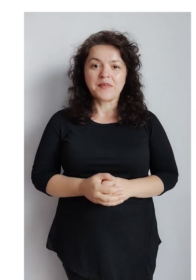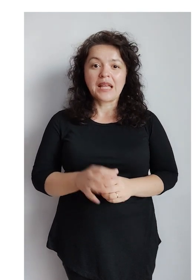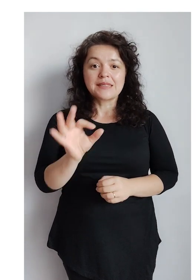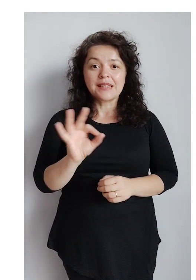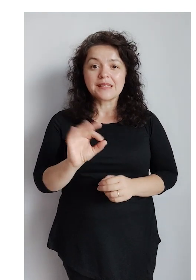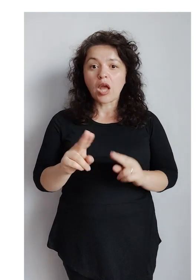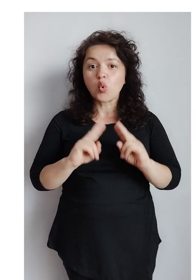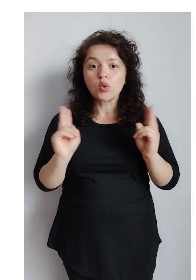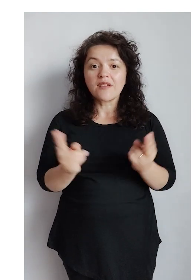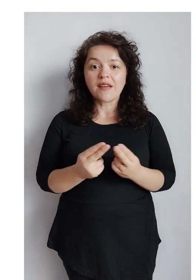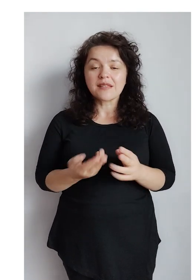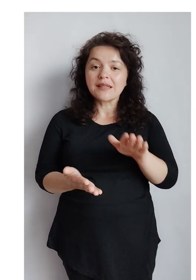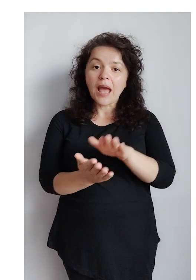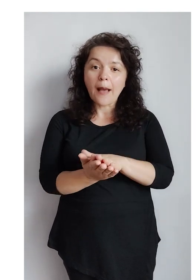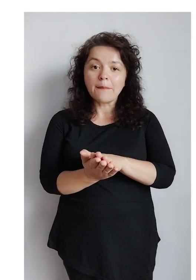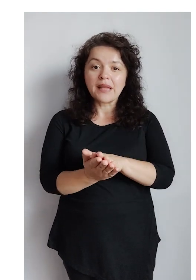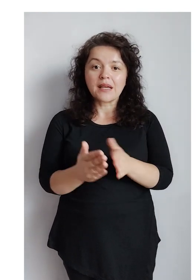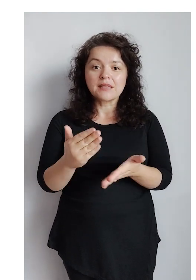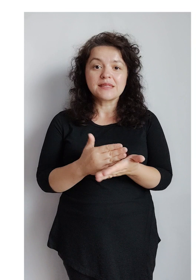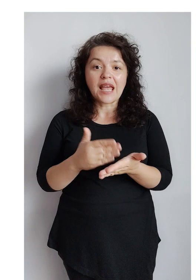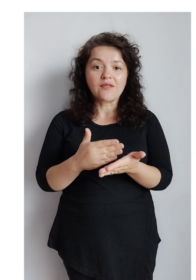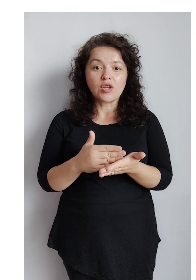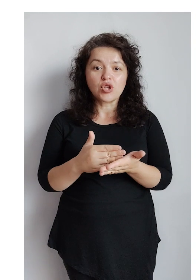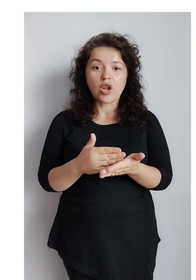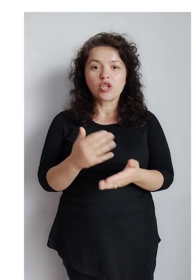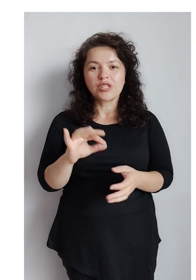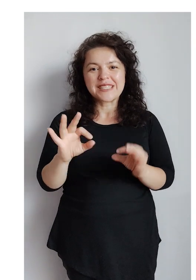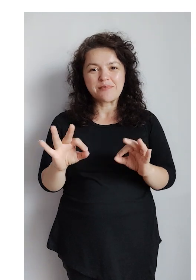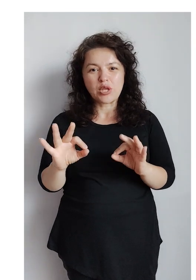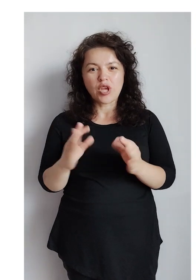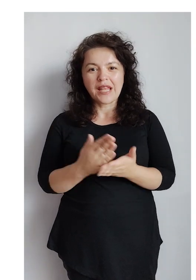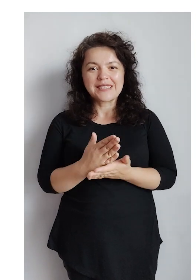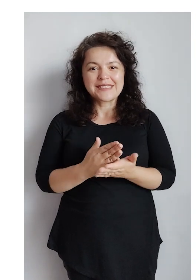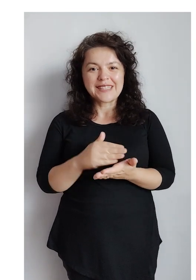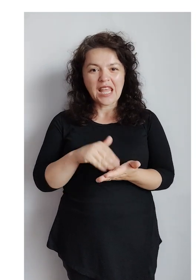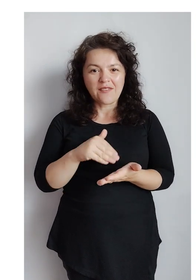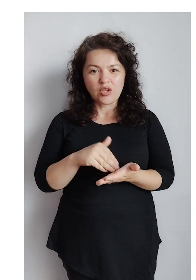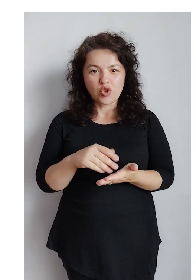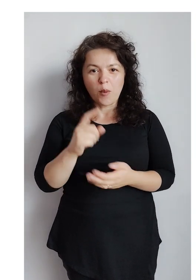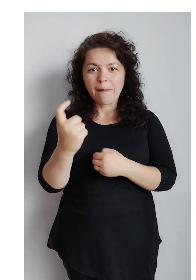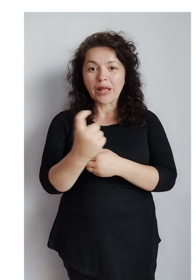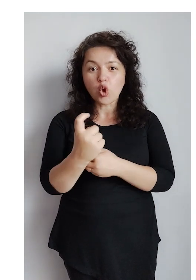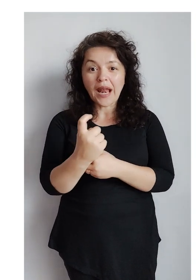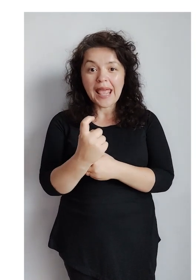Designul universal se aplică și serviciilor și în special serviciului pentru clienți